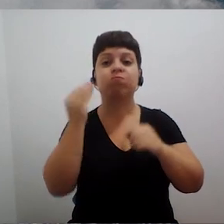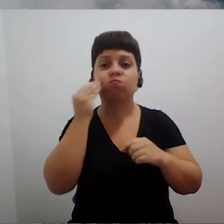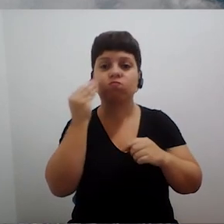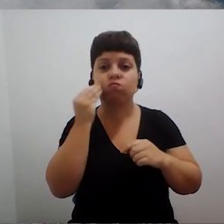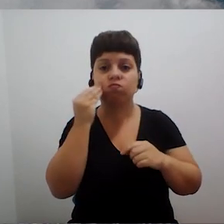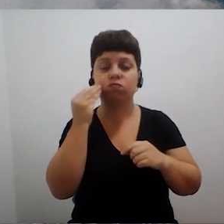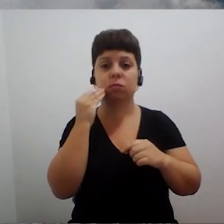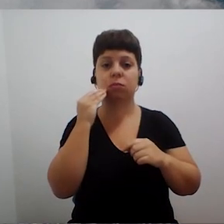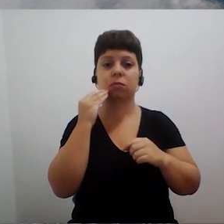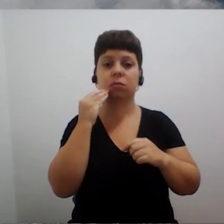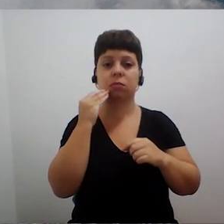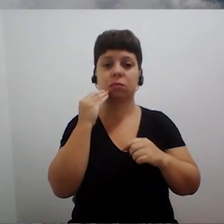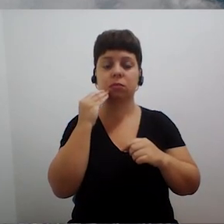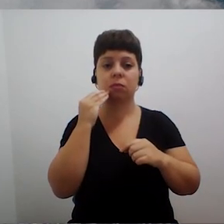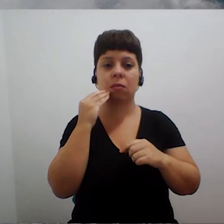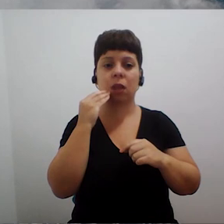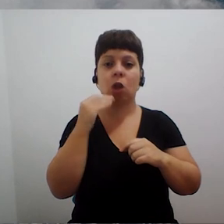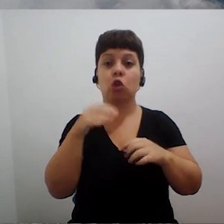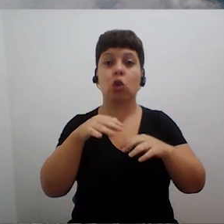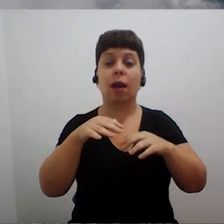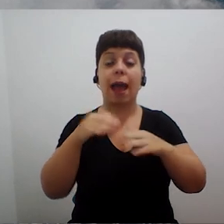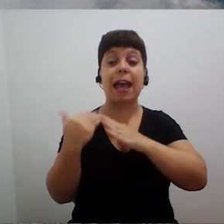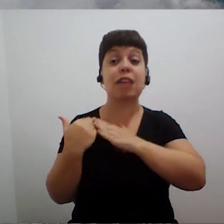a responsabilidade por toda a criação.